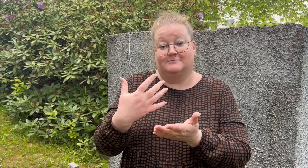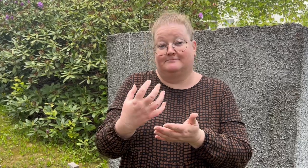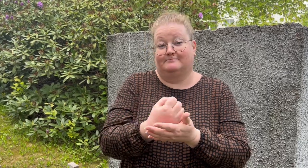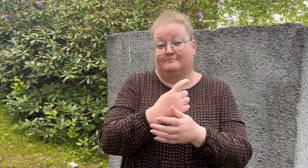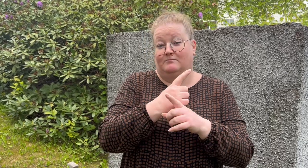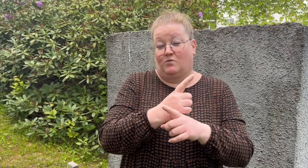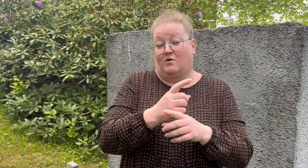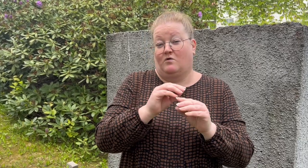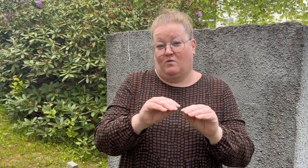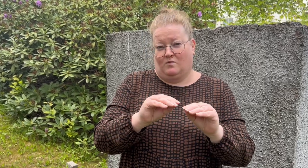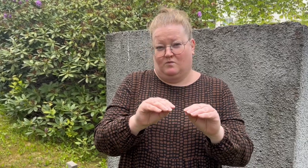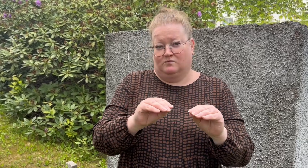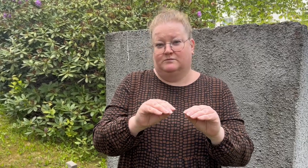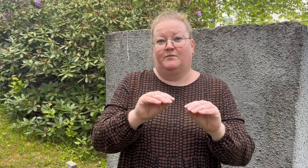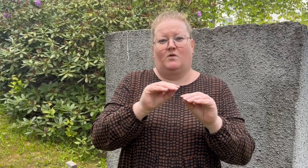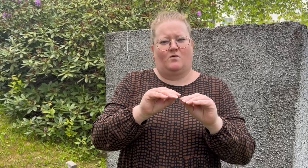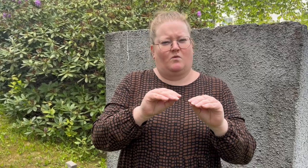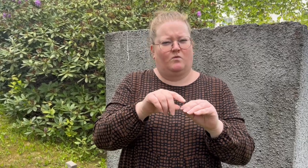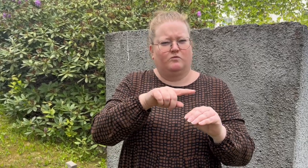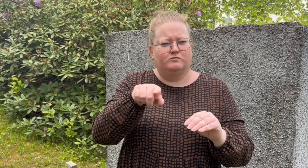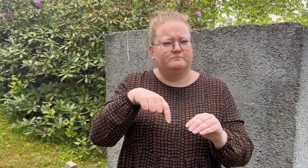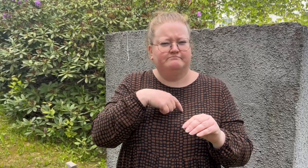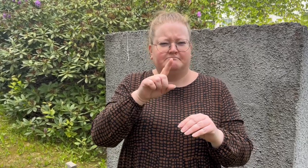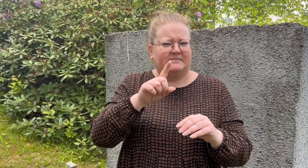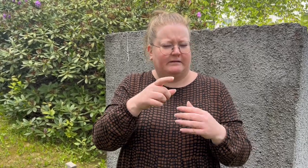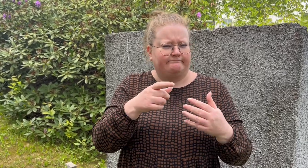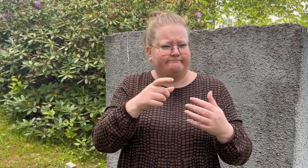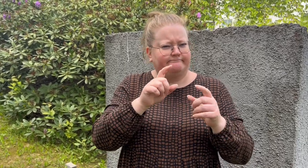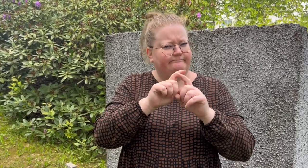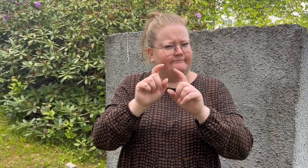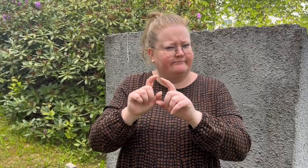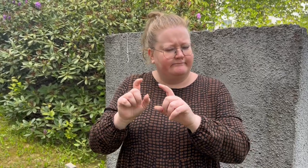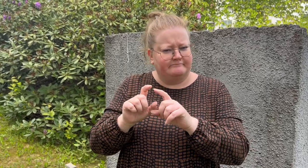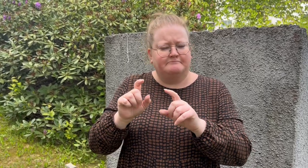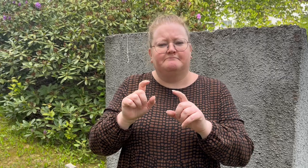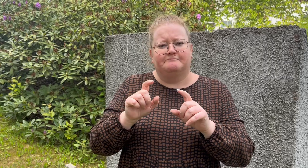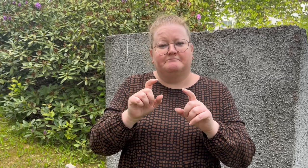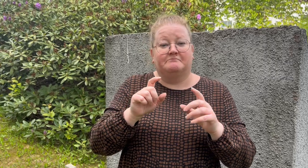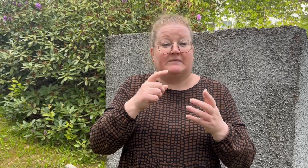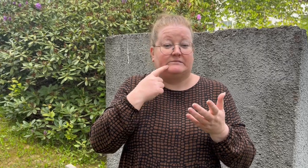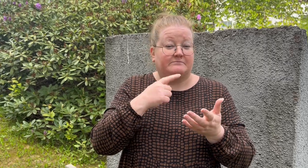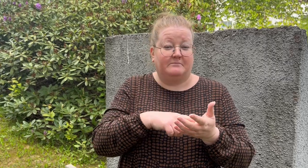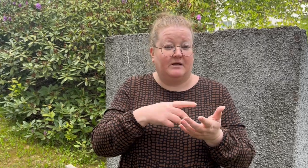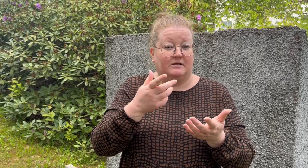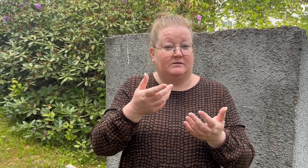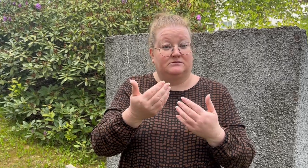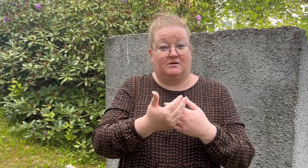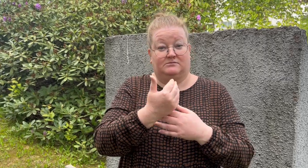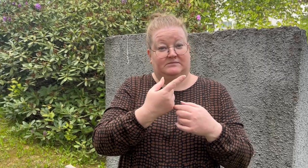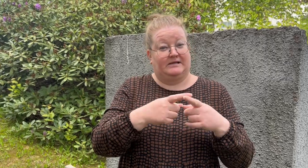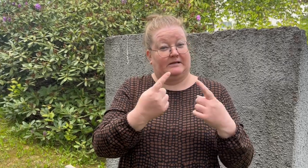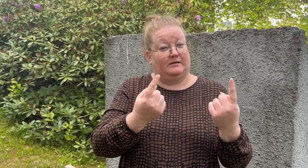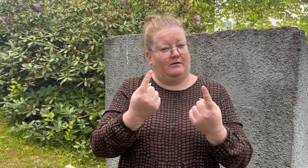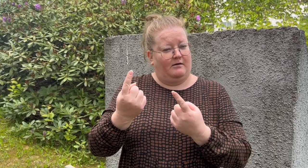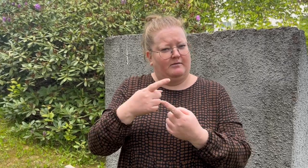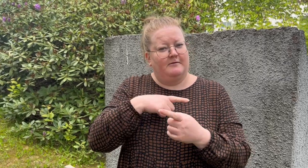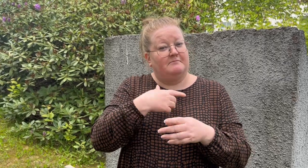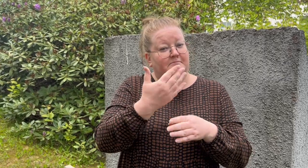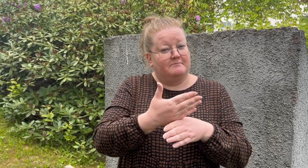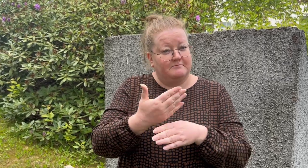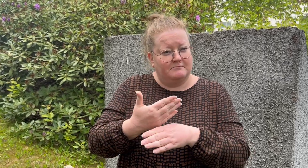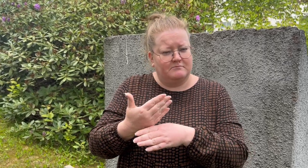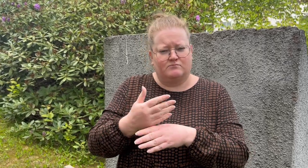Koulutuksen aikana harjoittelemme muun muassa erilaisia asiakastilanteita -